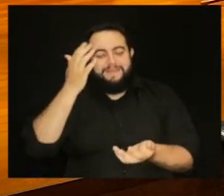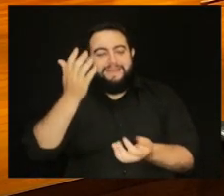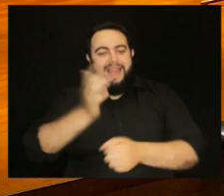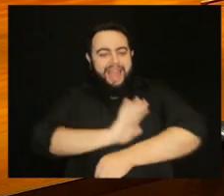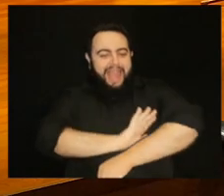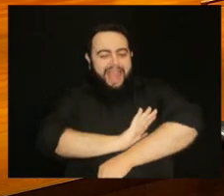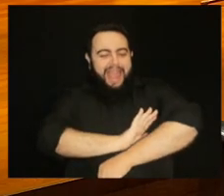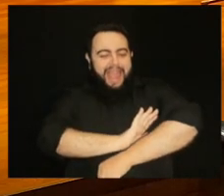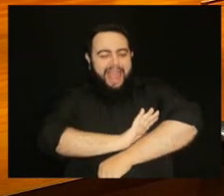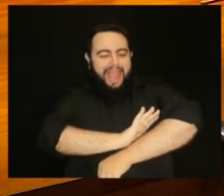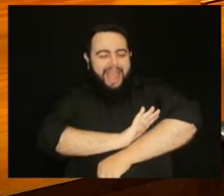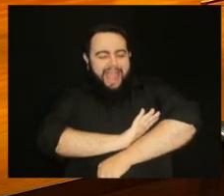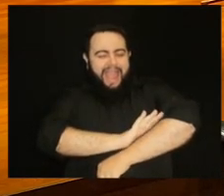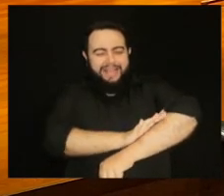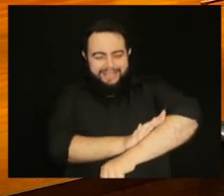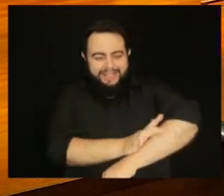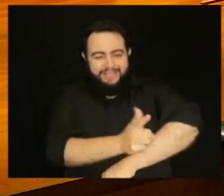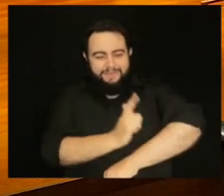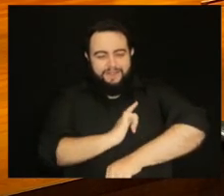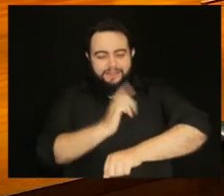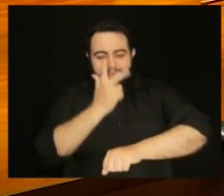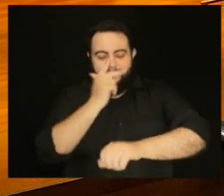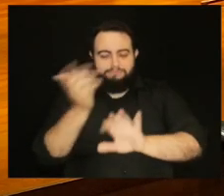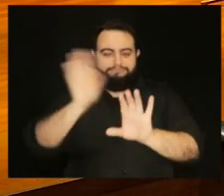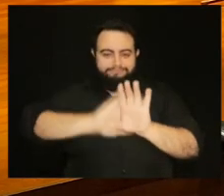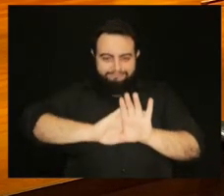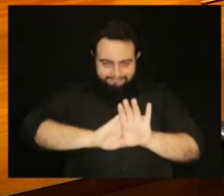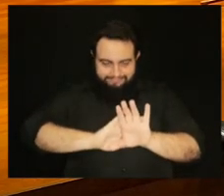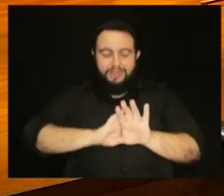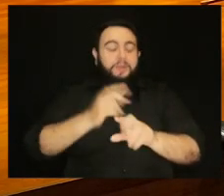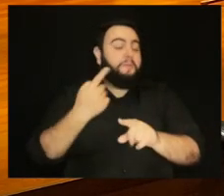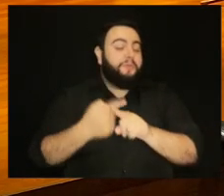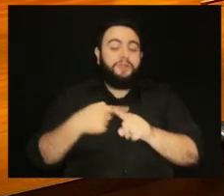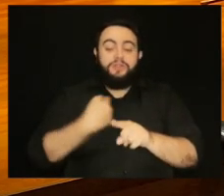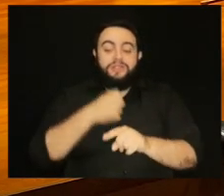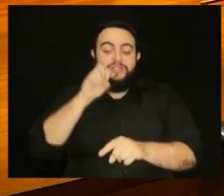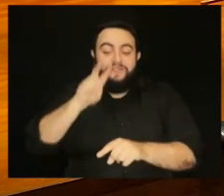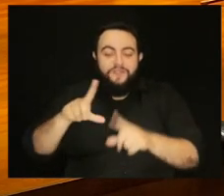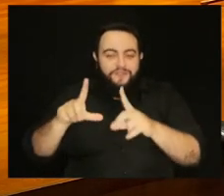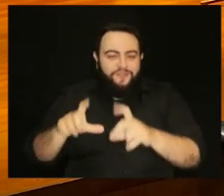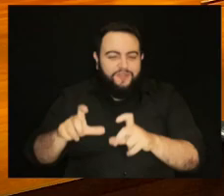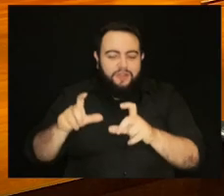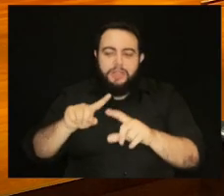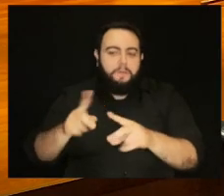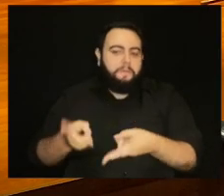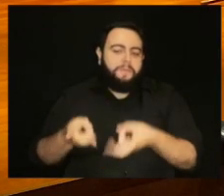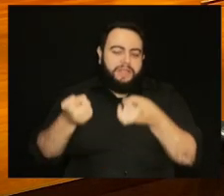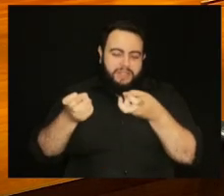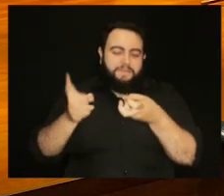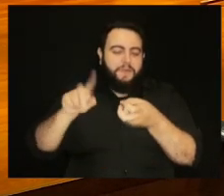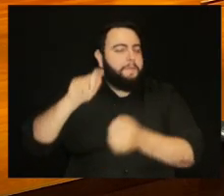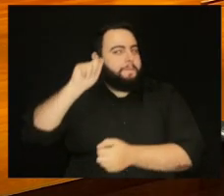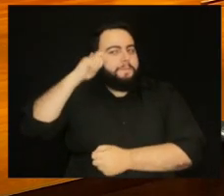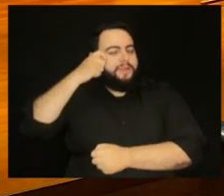aquelas fotos, ele é um um preto claro. Ele tem mais